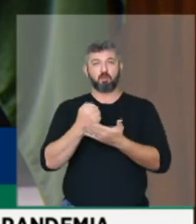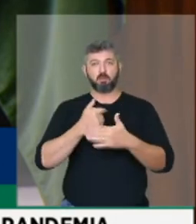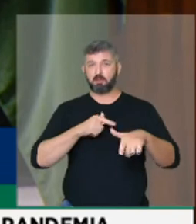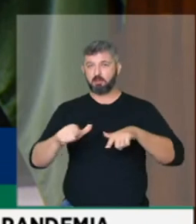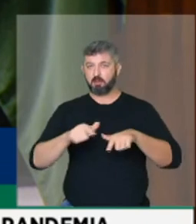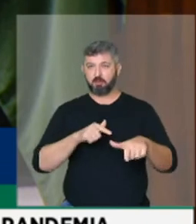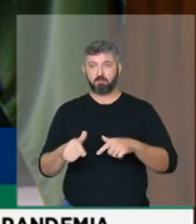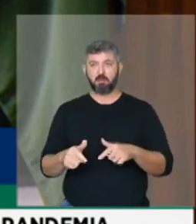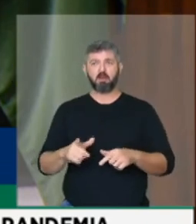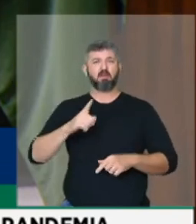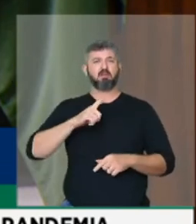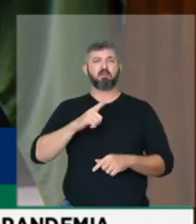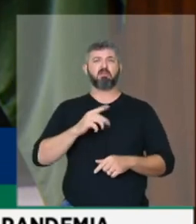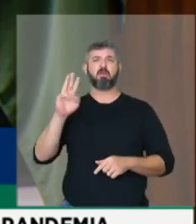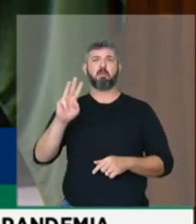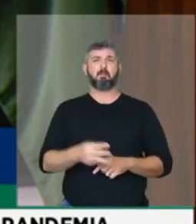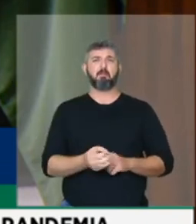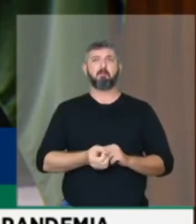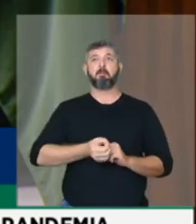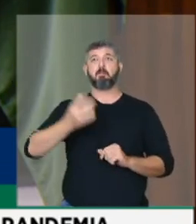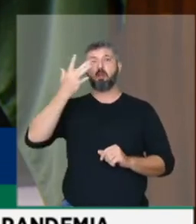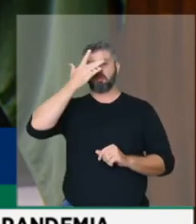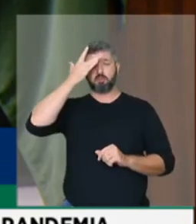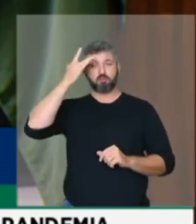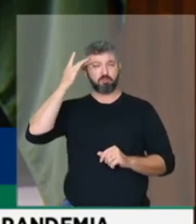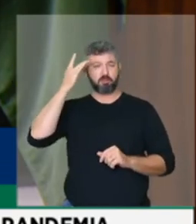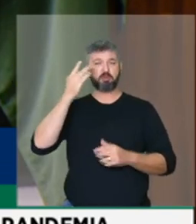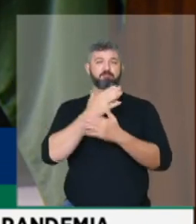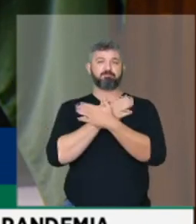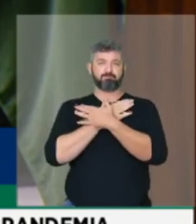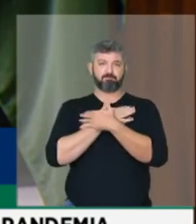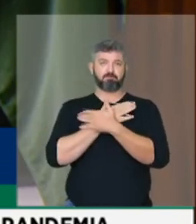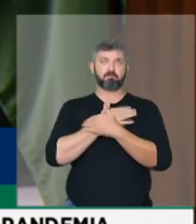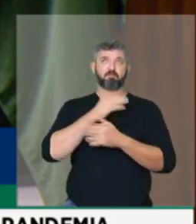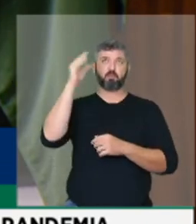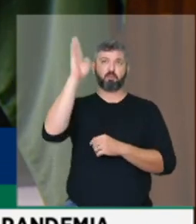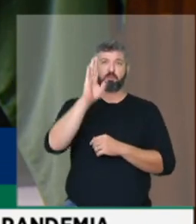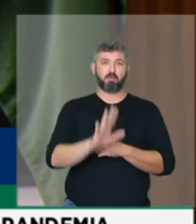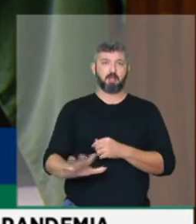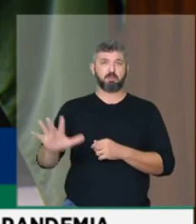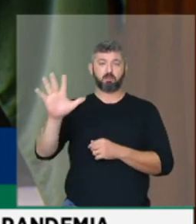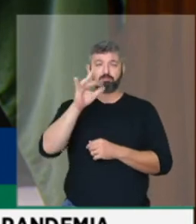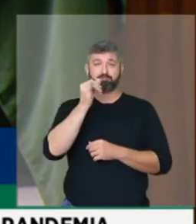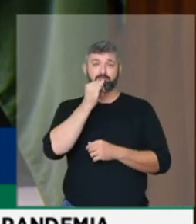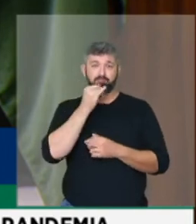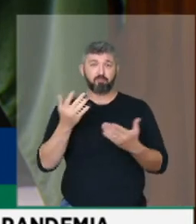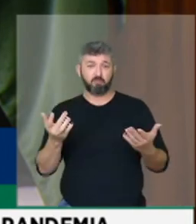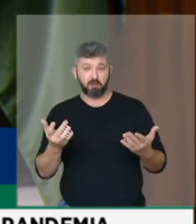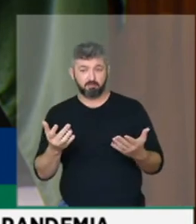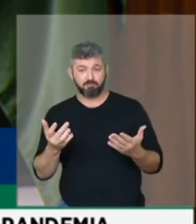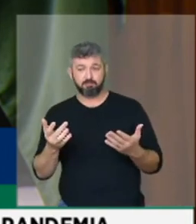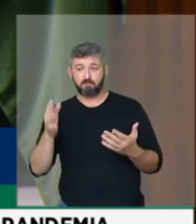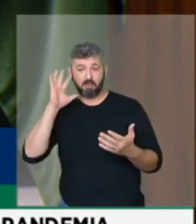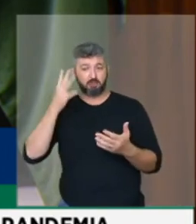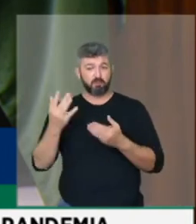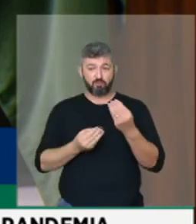TIVEMOS AÍ MILHÕES DE DESEMPREGADOS, AINDA ESTAMOS CONVIVENDO COM ESSES MILHÕES DE DESEMPREGADOS QUE LAMENTAVELMENTE NÃO VEMOS NENHUMA SOLUÇÃO POR PARTE DO GOVERNO ATÉ AGORA. E